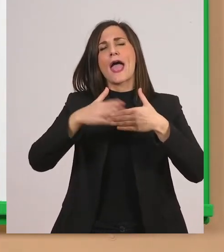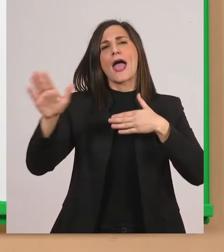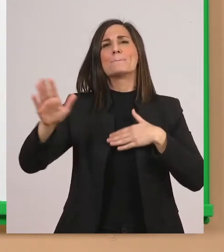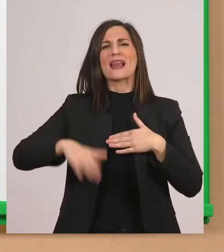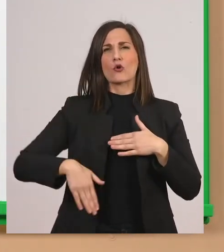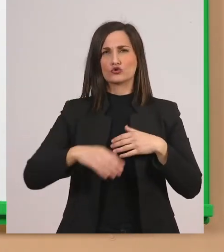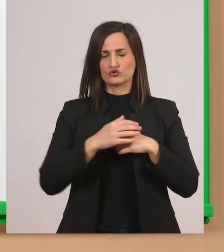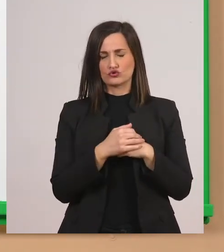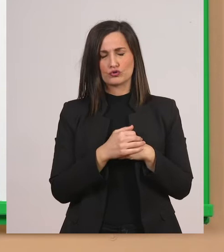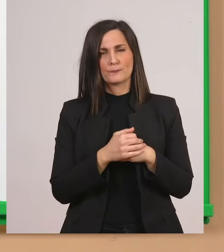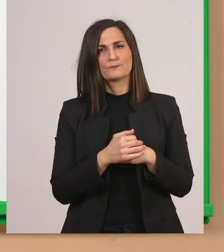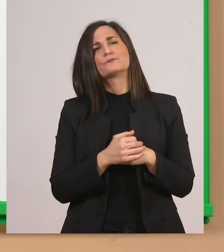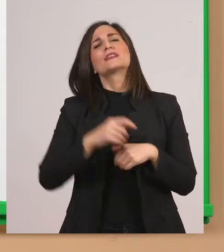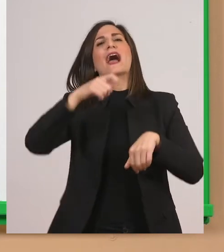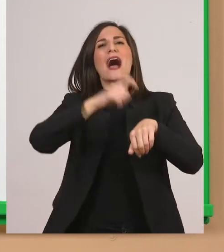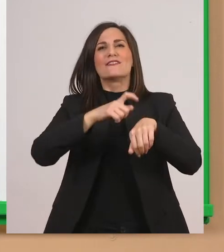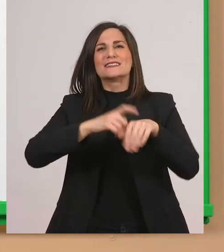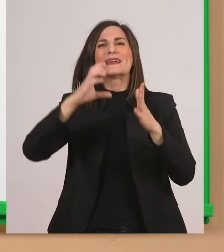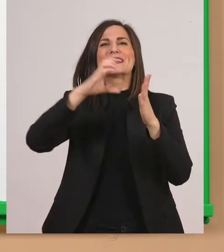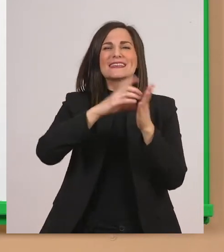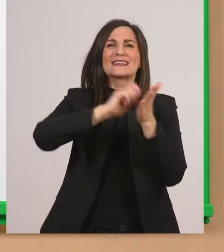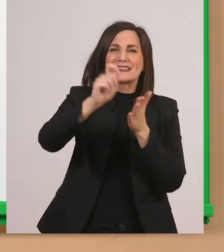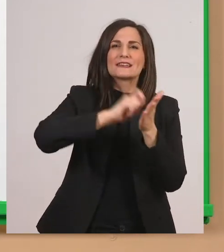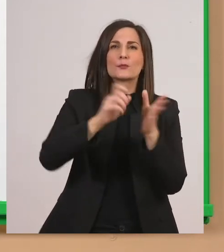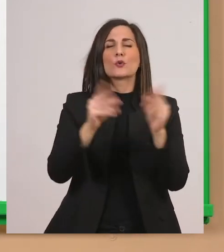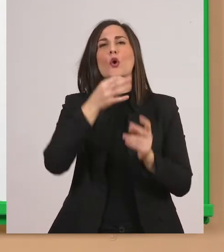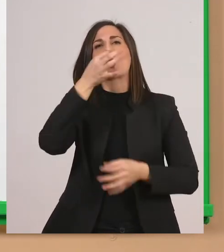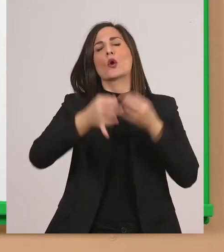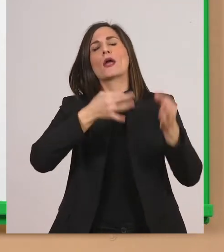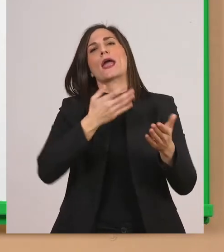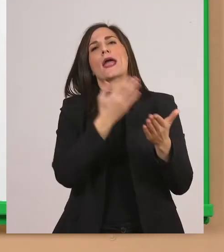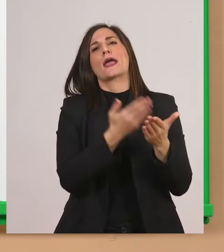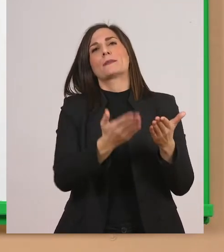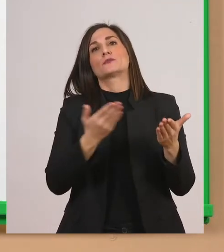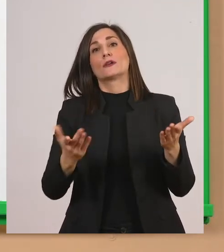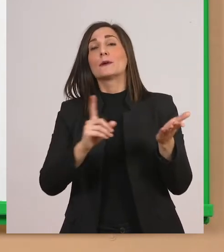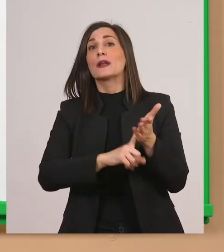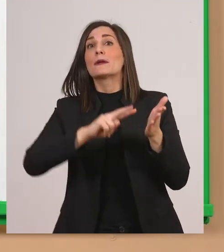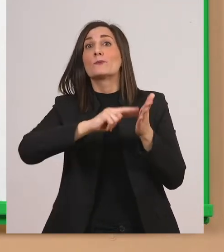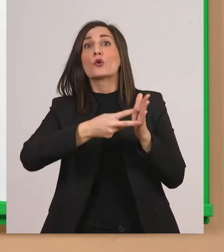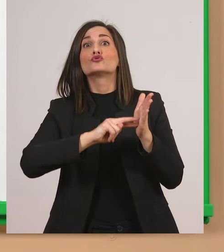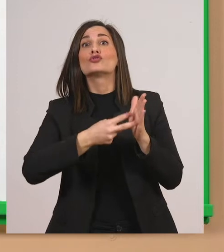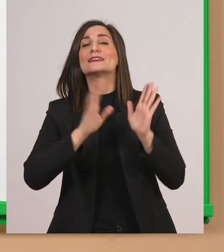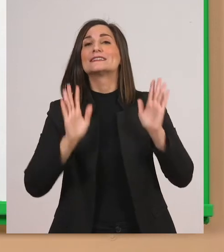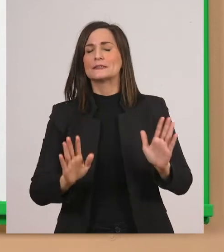Όταν γράφουμε ένα κείμενο επιχειρηματολογίας... έχουμε το εξής που πρέπει να προσέξουμε. Όπως βλέπετε και στο σχήμα,